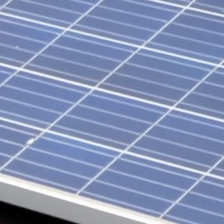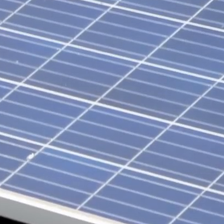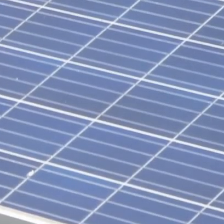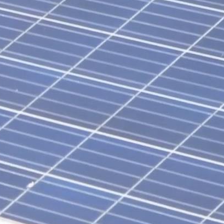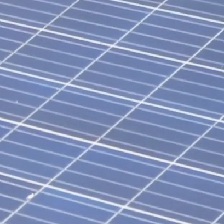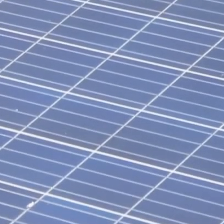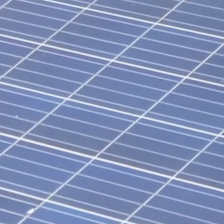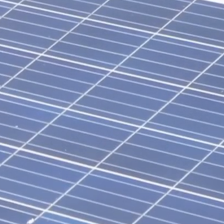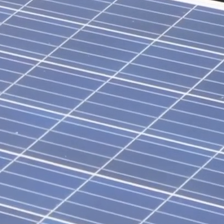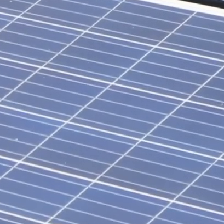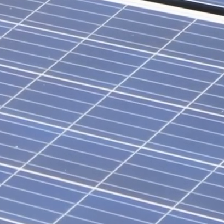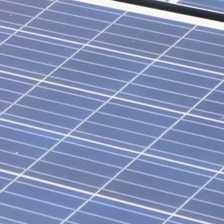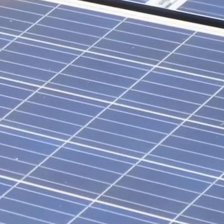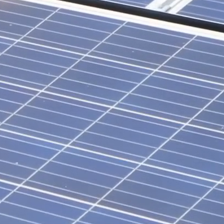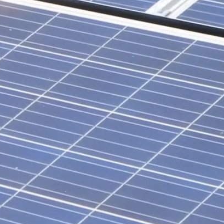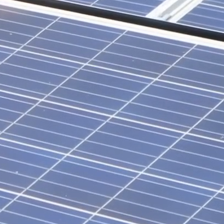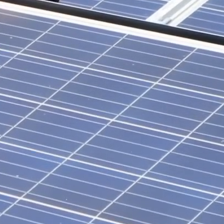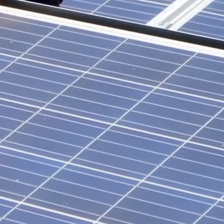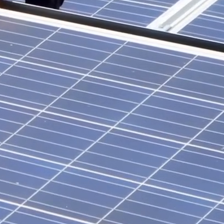solares comenzará en los hogares que más lo